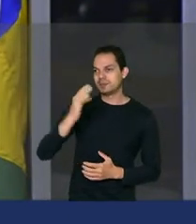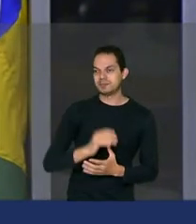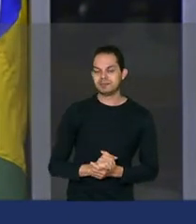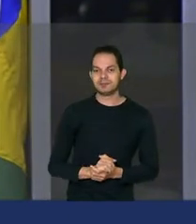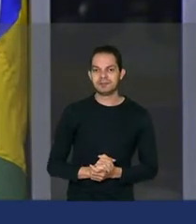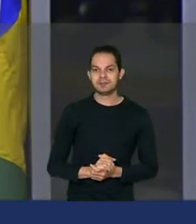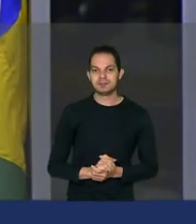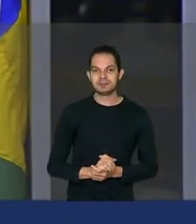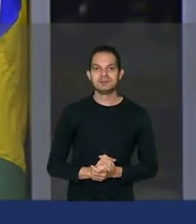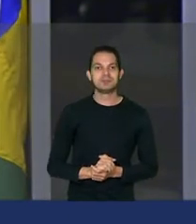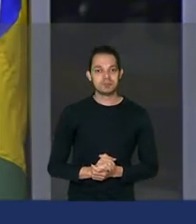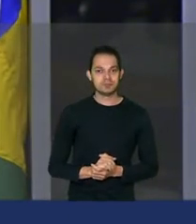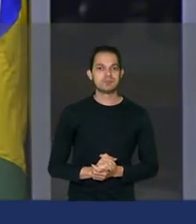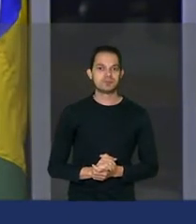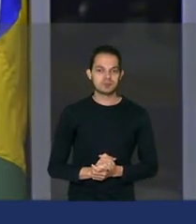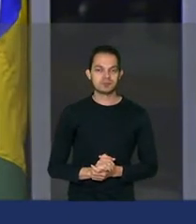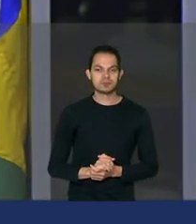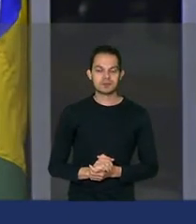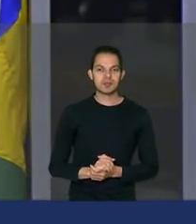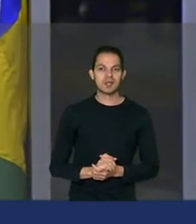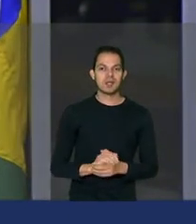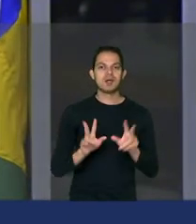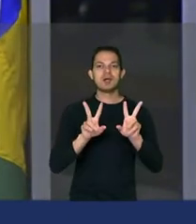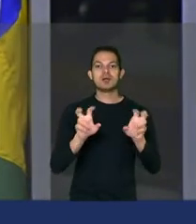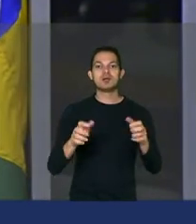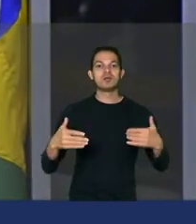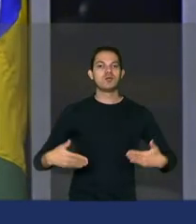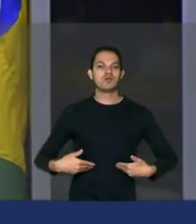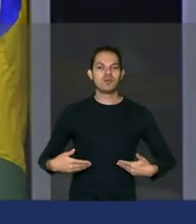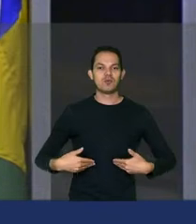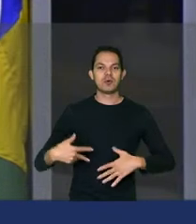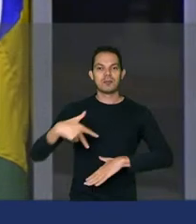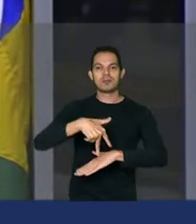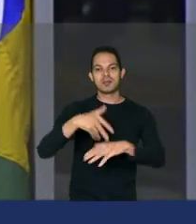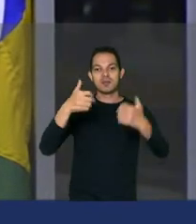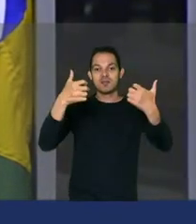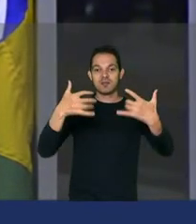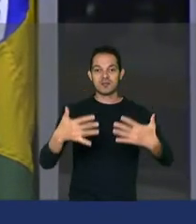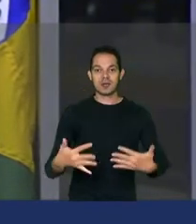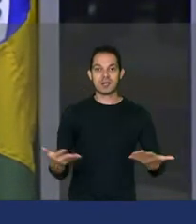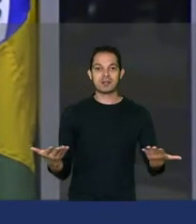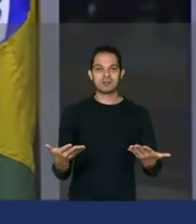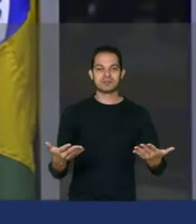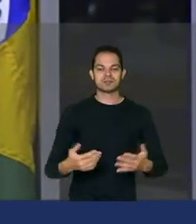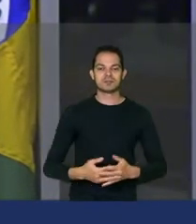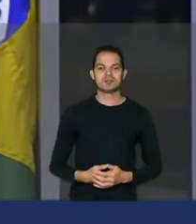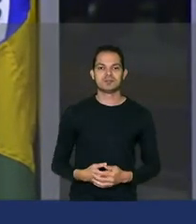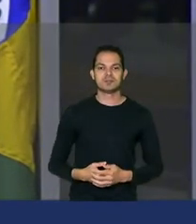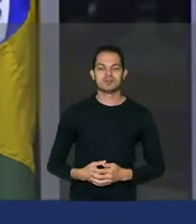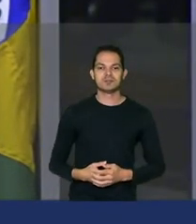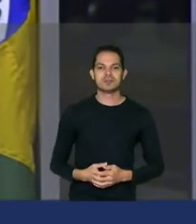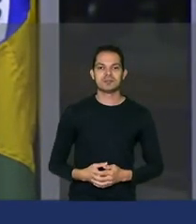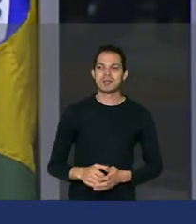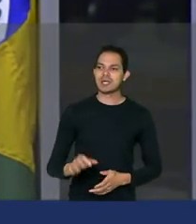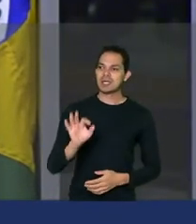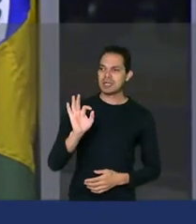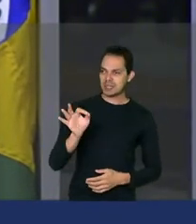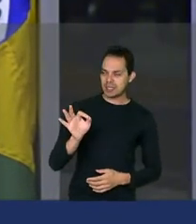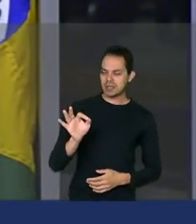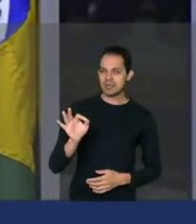[DEPUTADO]: OBRIGADO, DEPUTADO CÉLIO, E É JUSTAMENTE SOBRE A FOME QUE EU QUERO FALAR NESSE BREVE DISCURSO. DEPUTADO CÉLIO